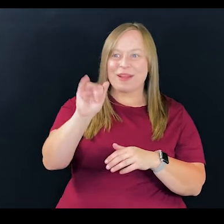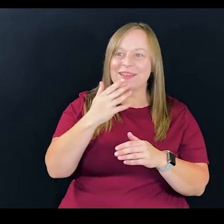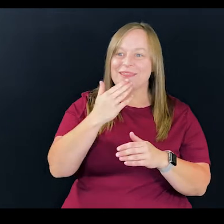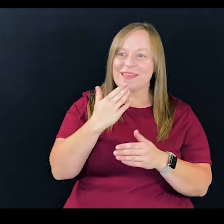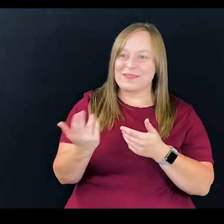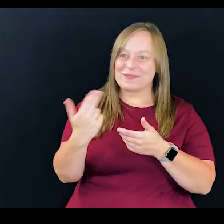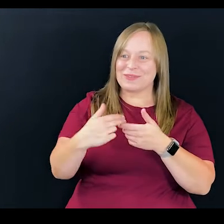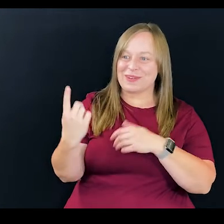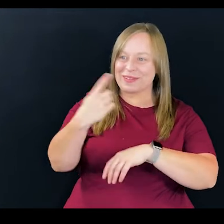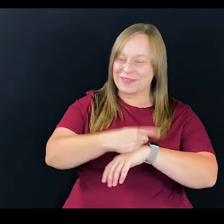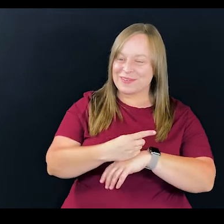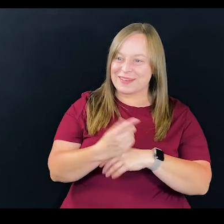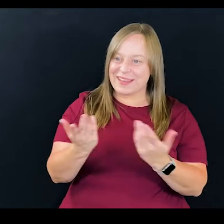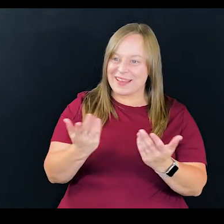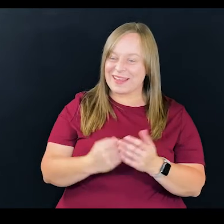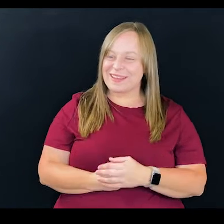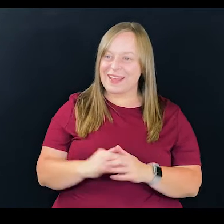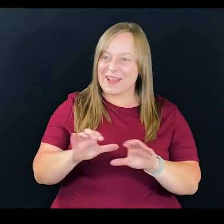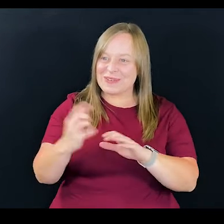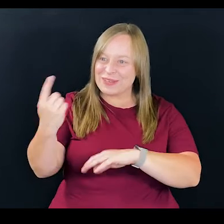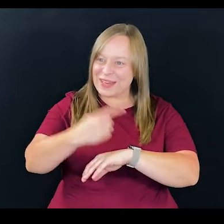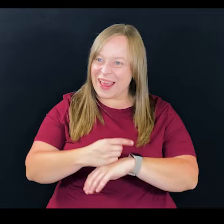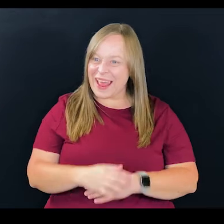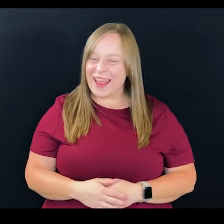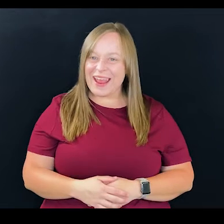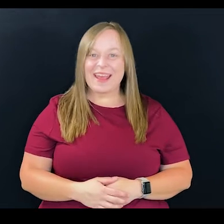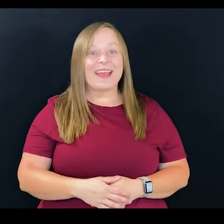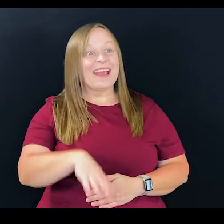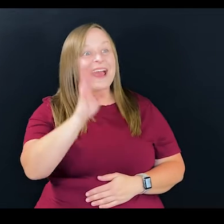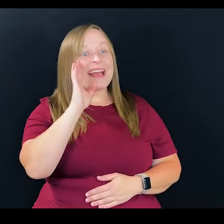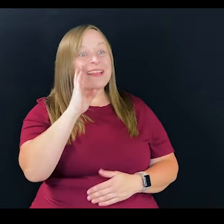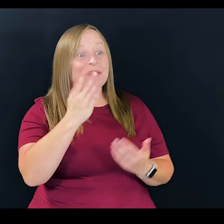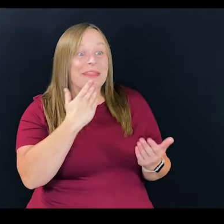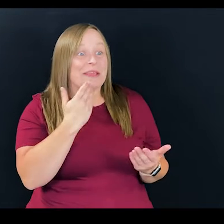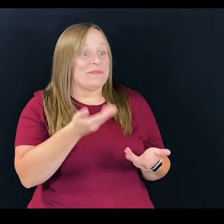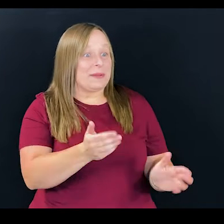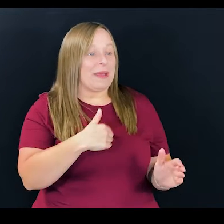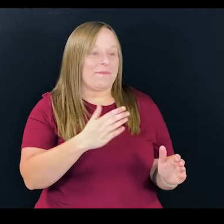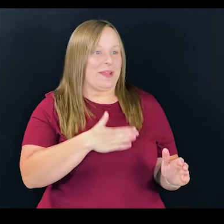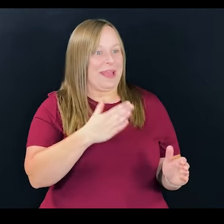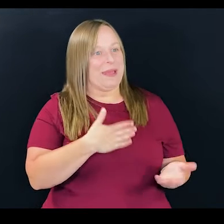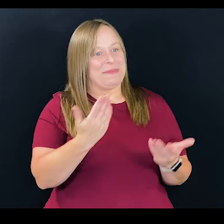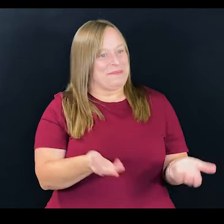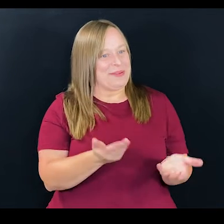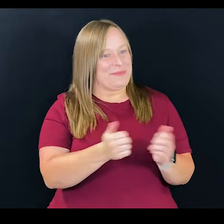Hola, Brenda, muchas gracias por venir a nuestro podcast. ¿Cómo estás hoy? Hola. Muchas gracias. Estoy muy agradecida